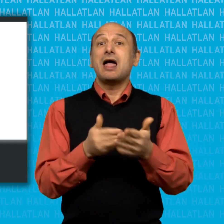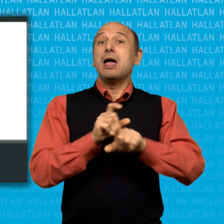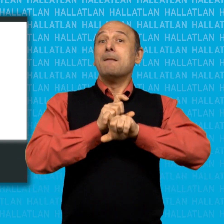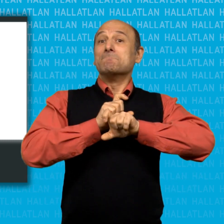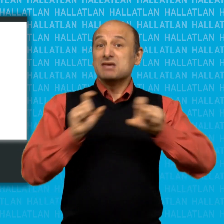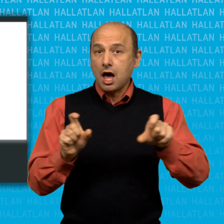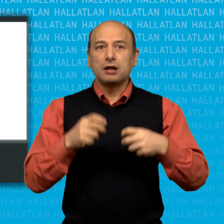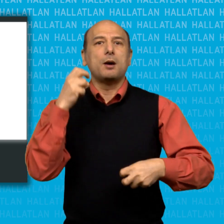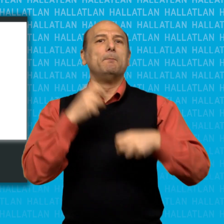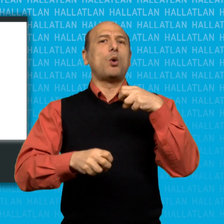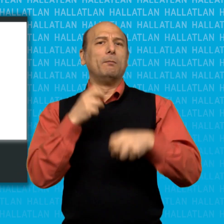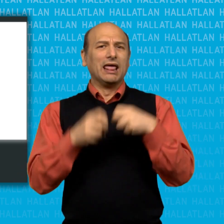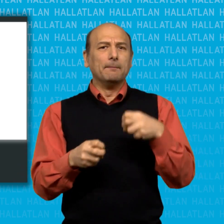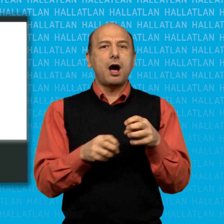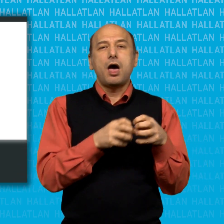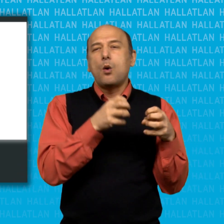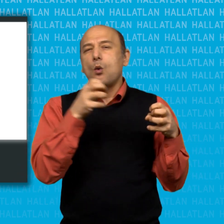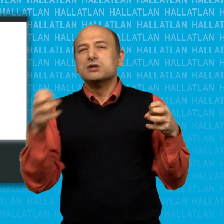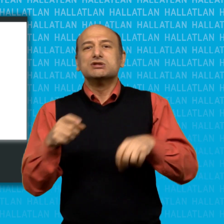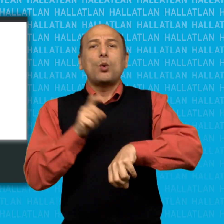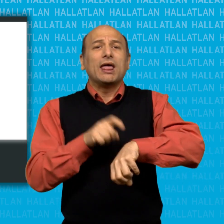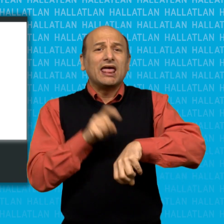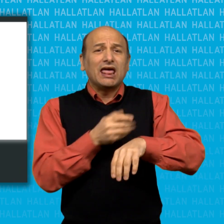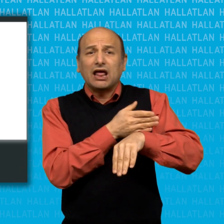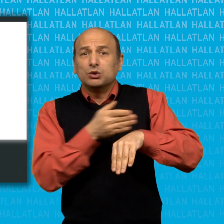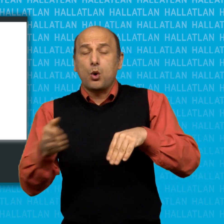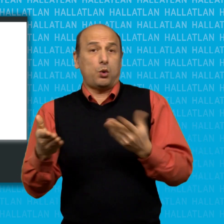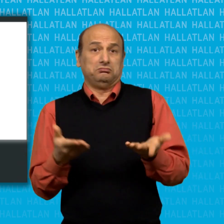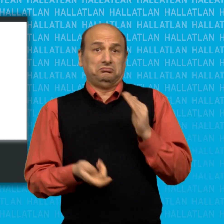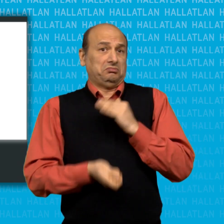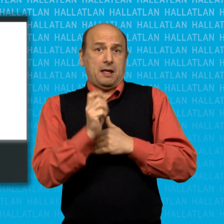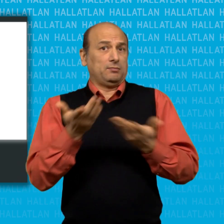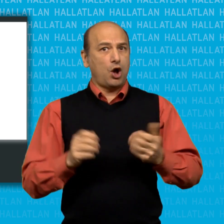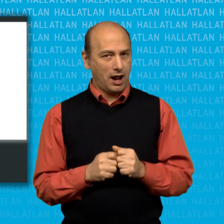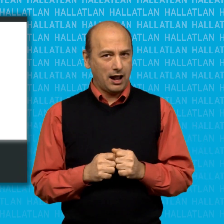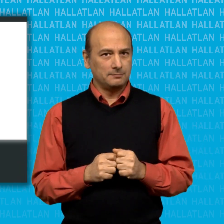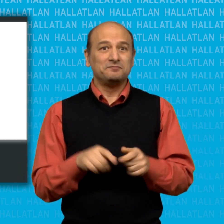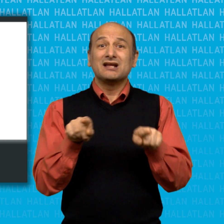Emiatt a probléma gyakran hosszabb ideig is rejtve marad.